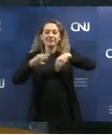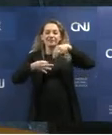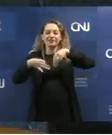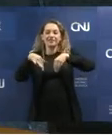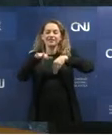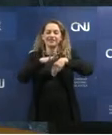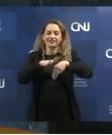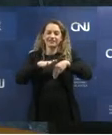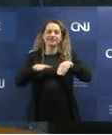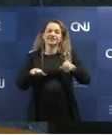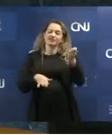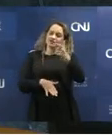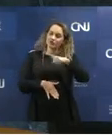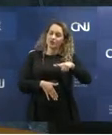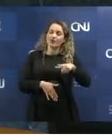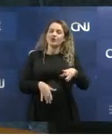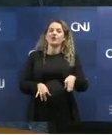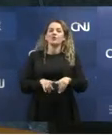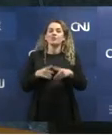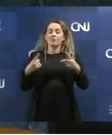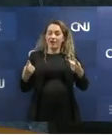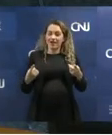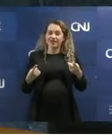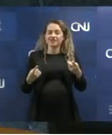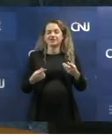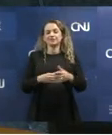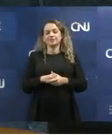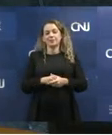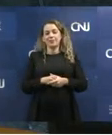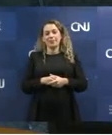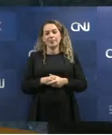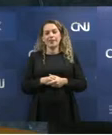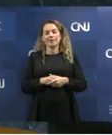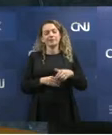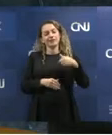Mas eu, de fato, vou pedir vênia para acompanhar o voto